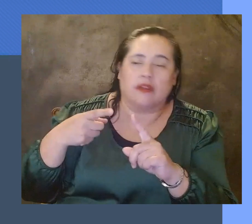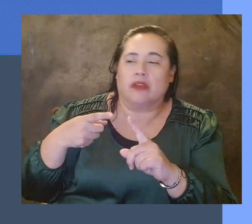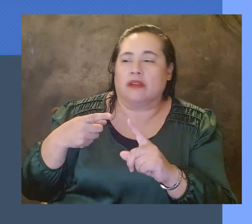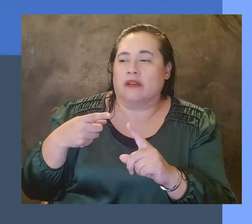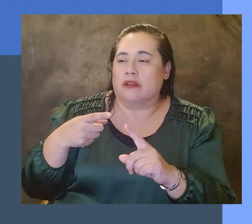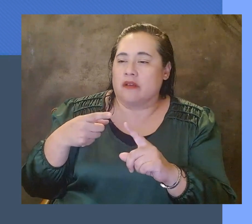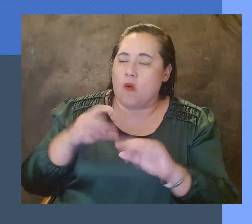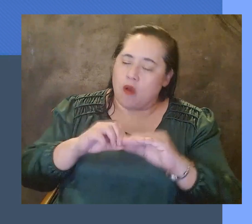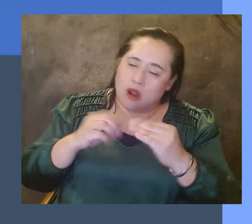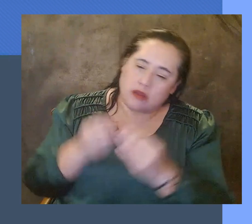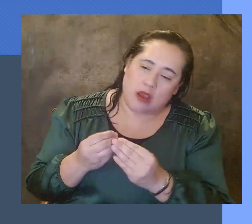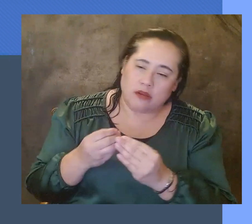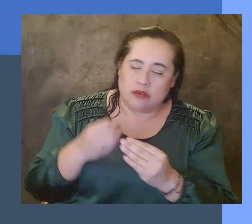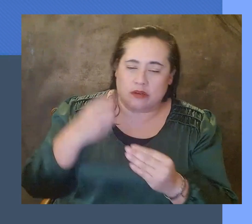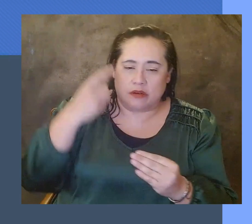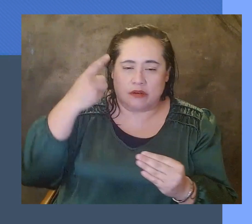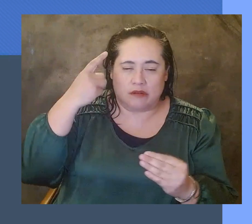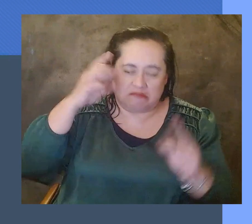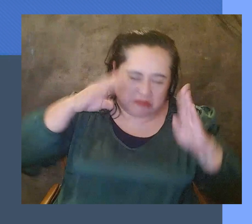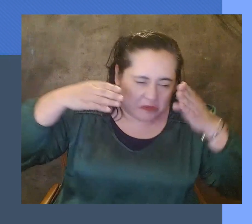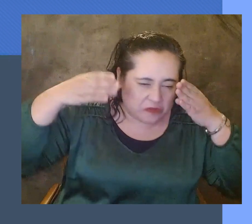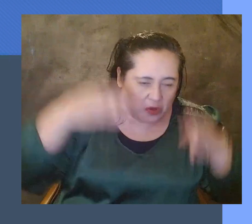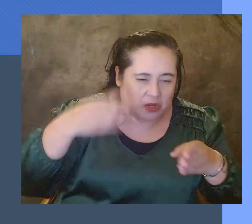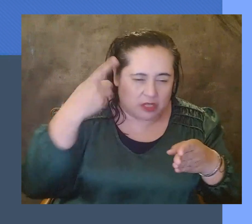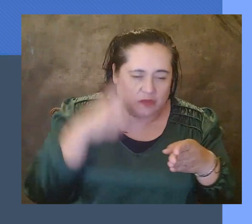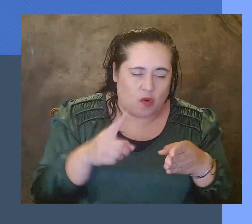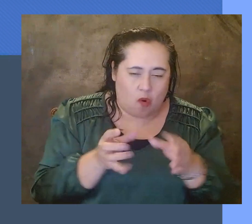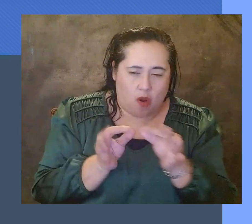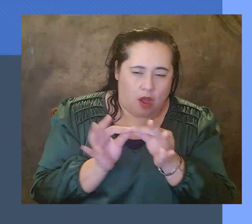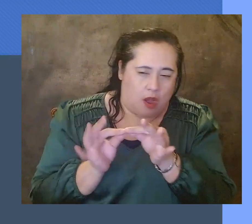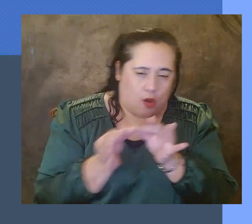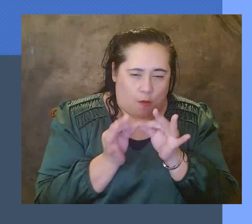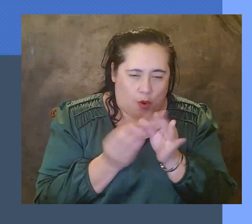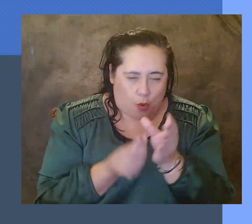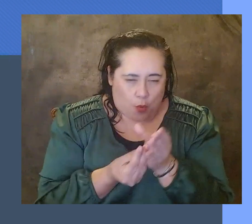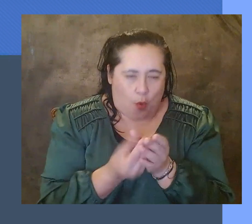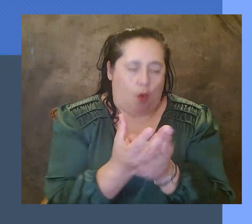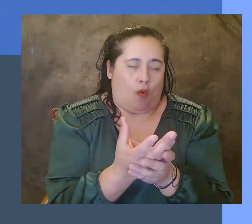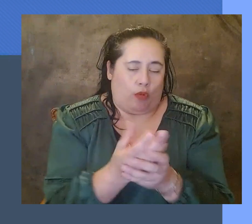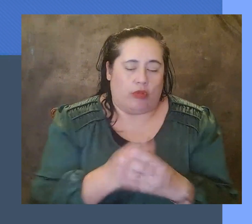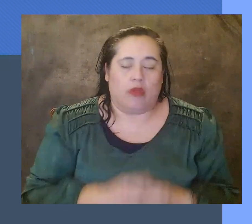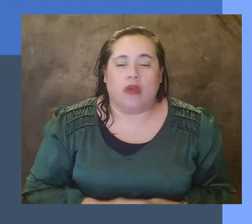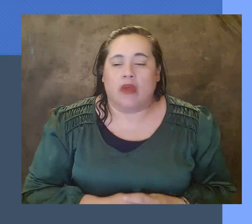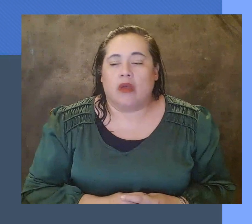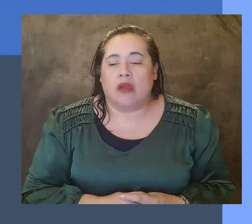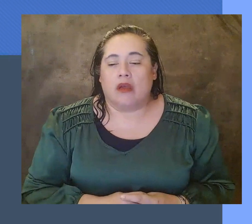organización enfocada en el crecimiento del campo de ... interpretación,